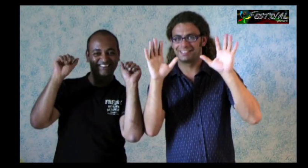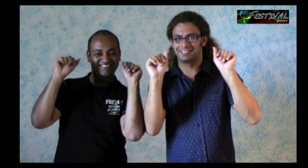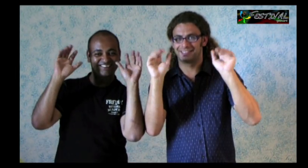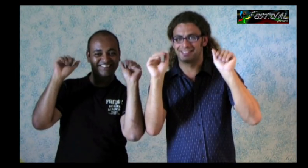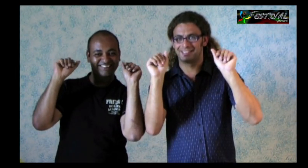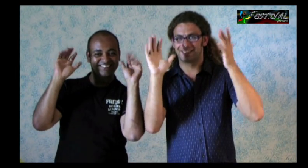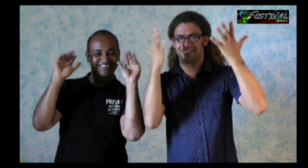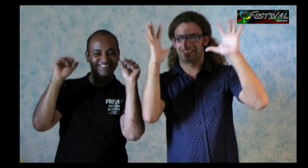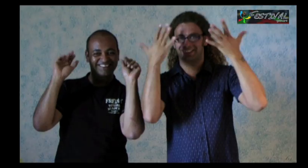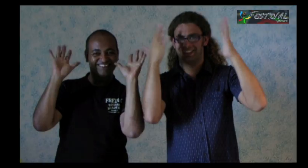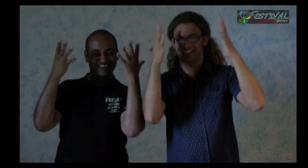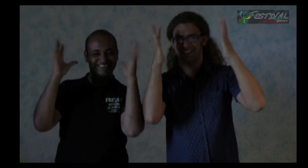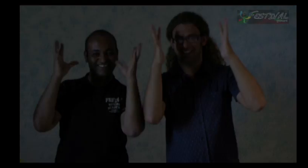www.ens.it/cgsi/festival2009